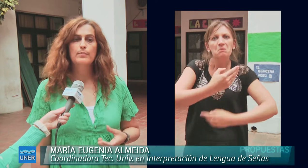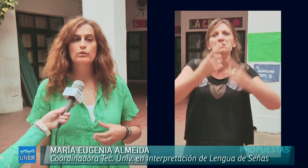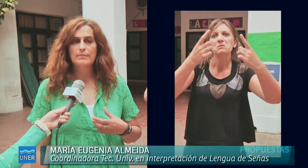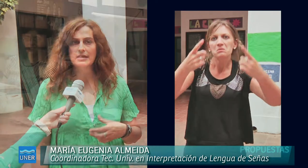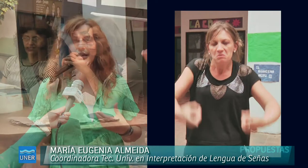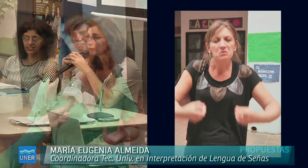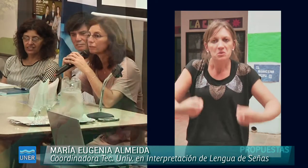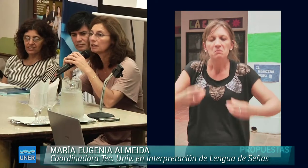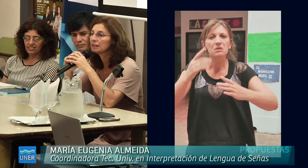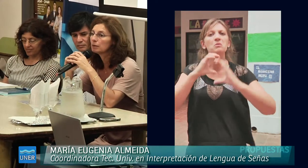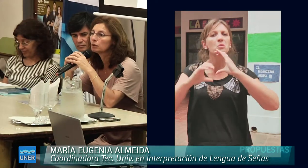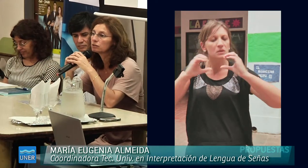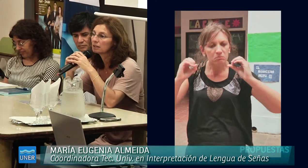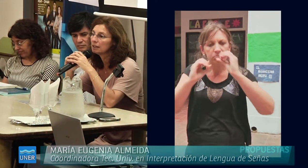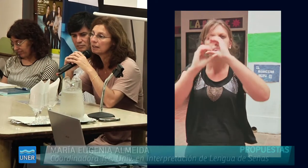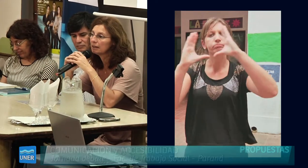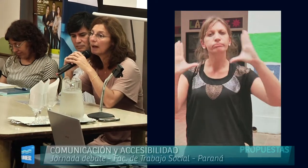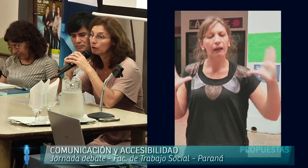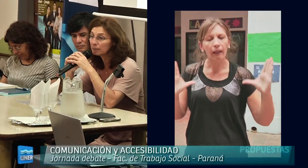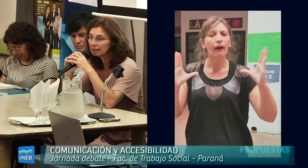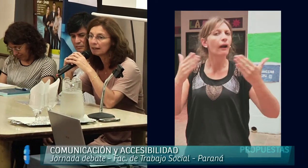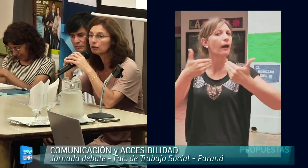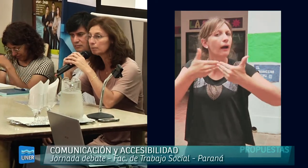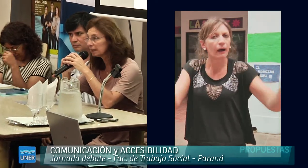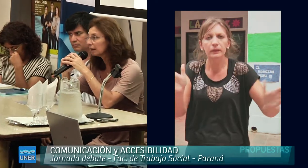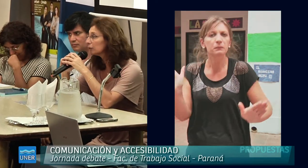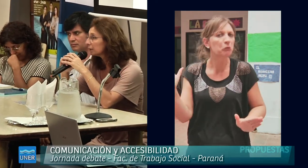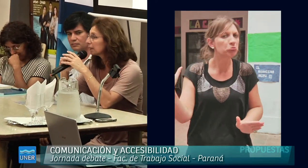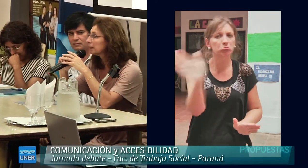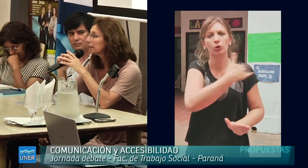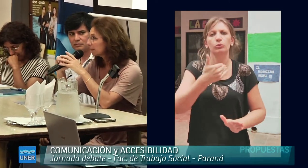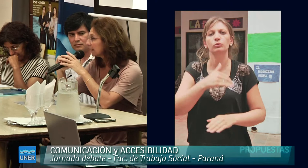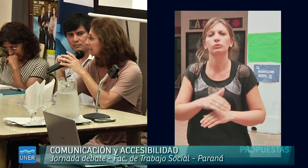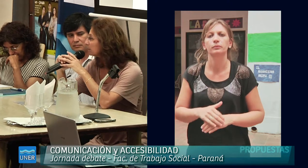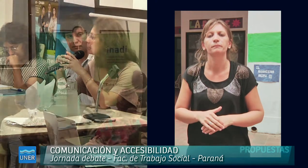pero también llega de manera más clarificada, y abierta para todos.